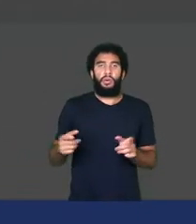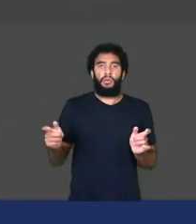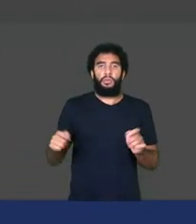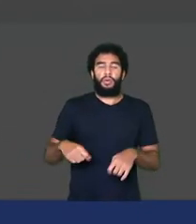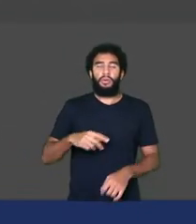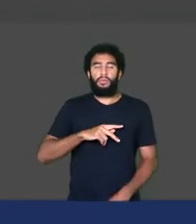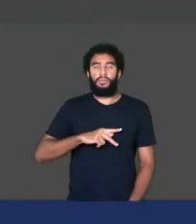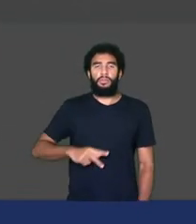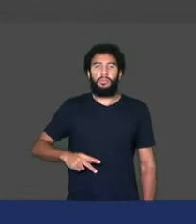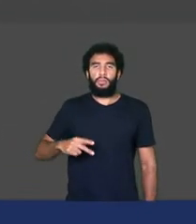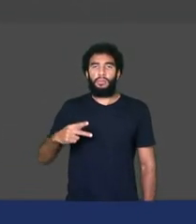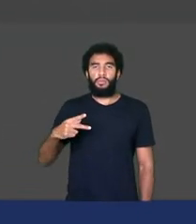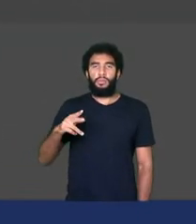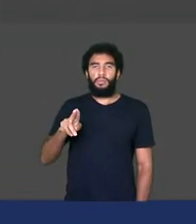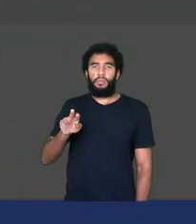LÍDERES PRÁTICOS QUE TENHAM POSSIBILITADO QUE O PRESIDENTE